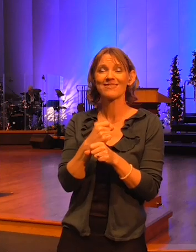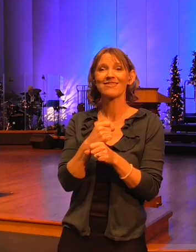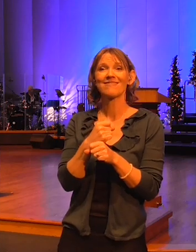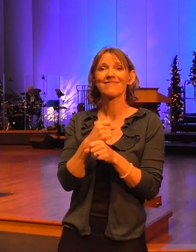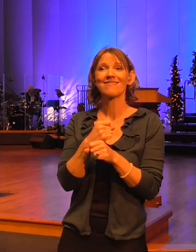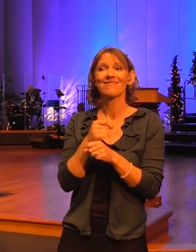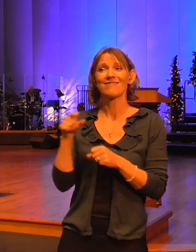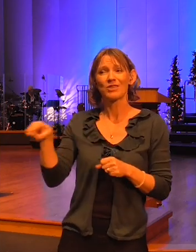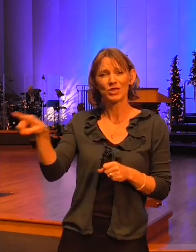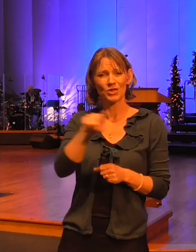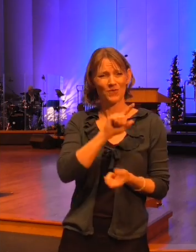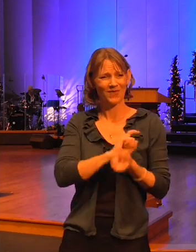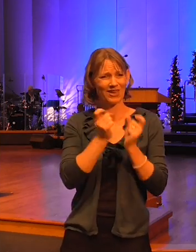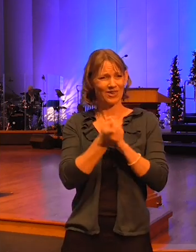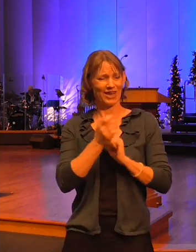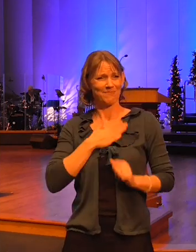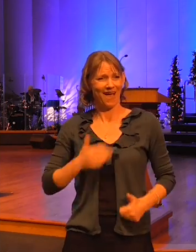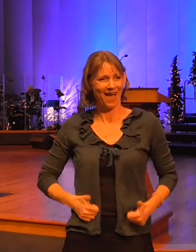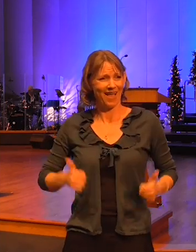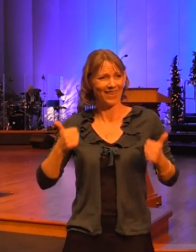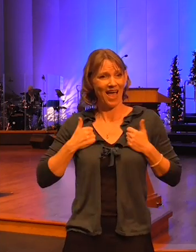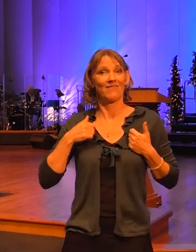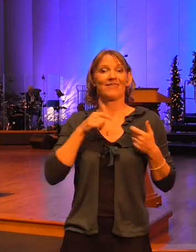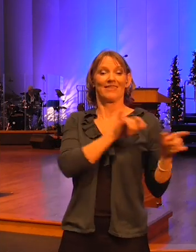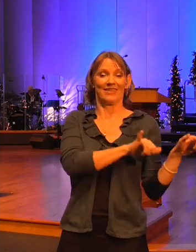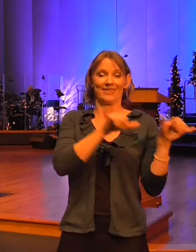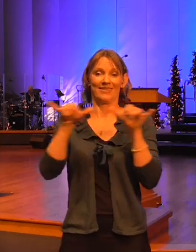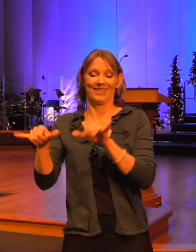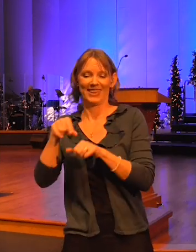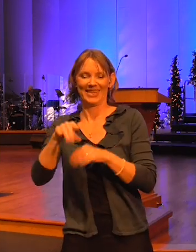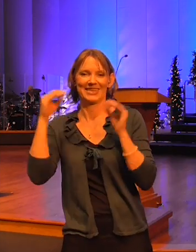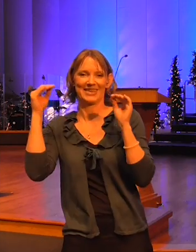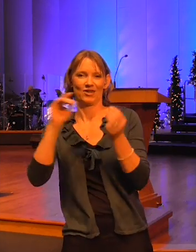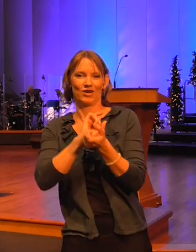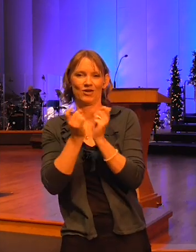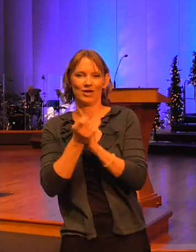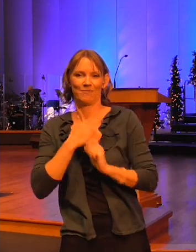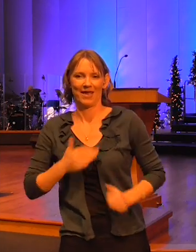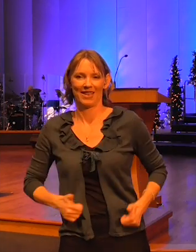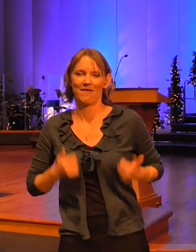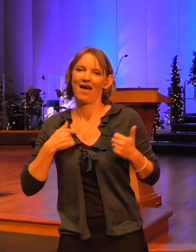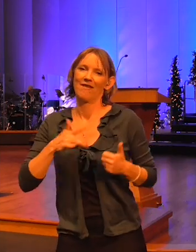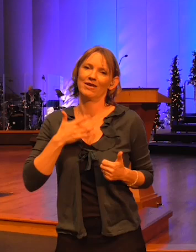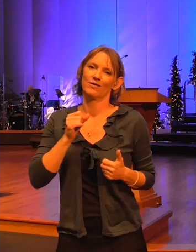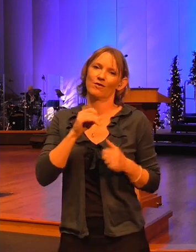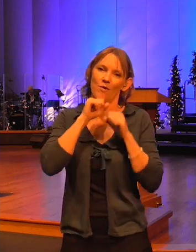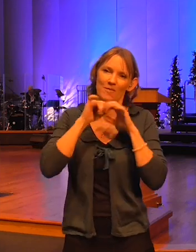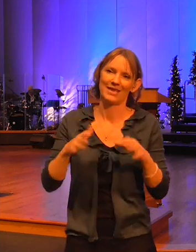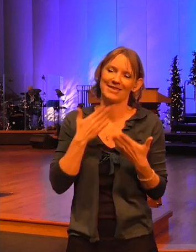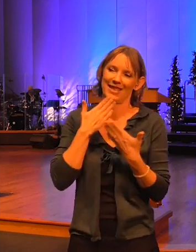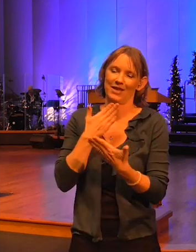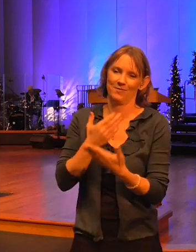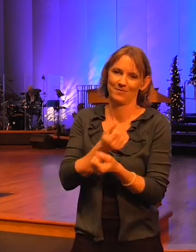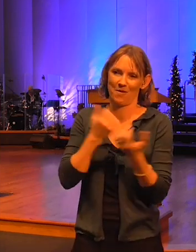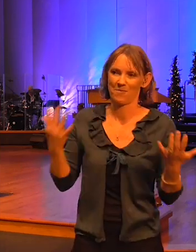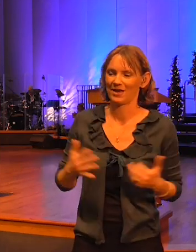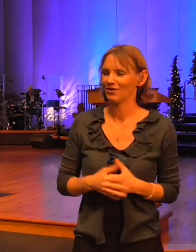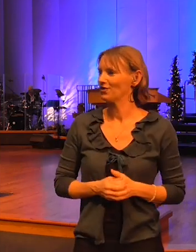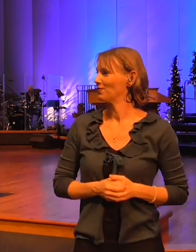vida, como esta enseñanza ha cambiado mi vida. me siento muy bendecido muchas gracias gracias Chris,